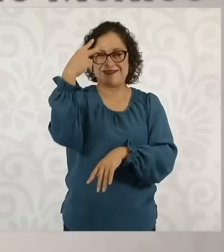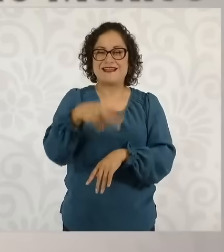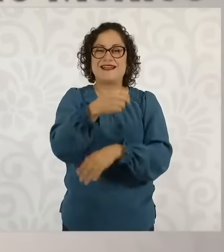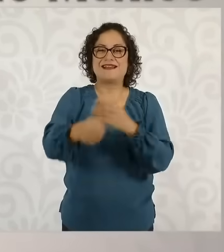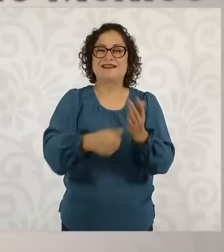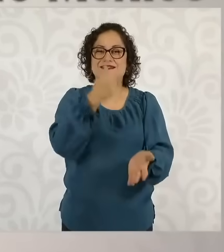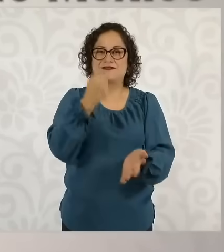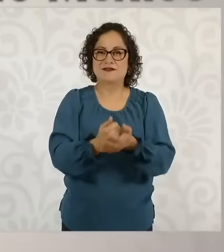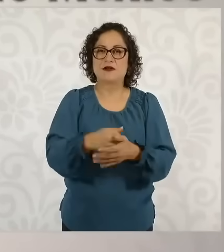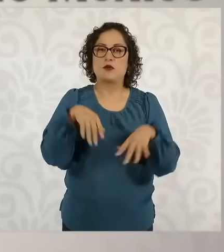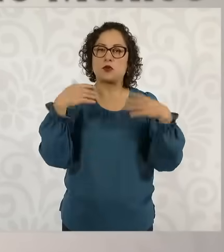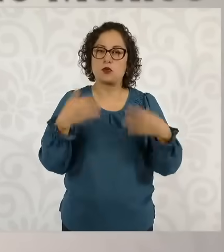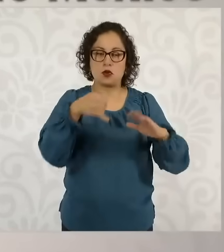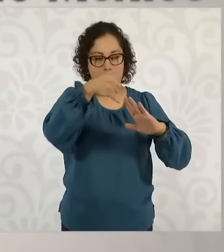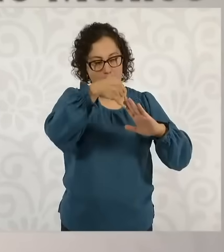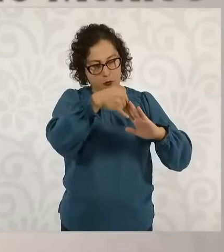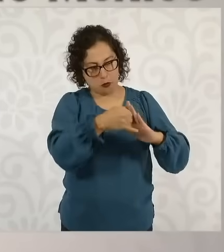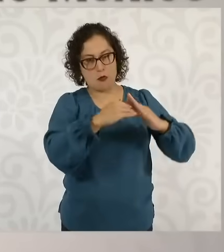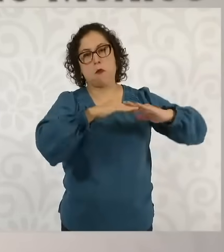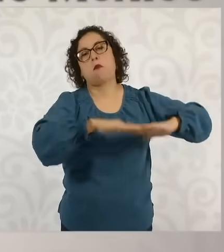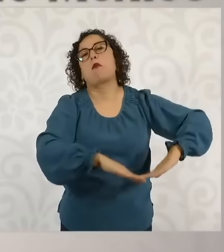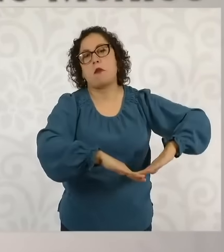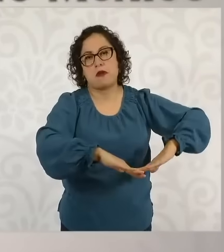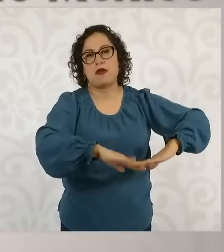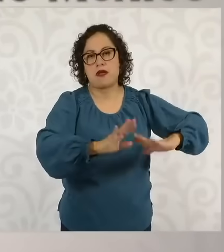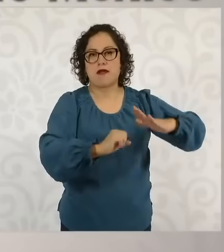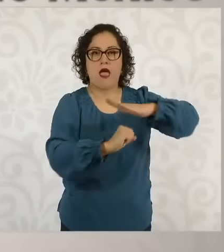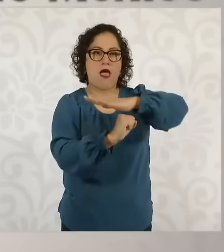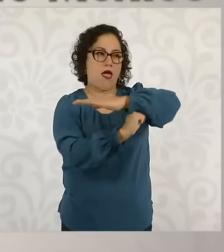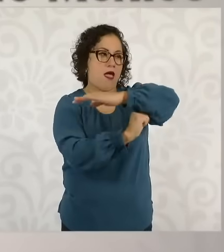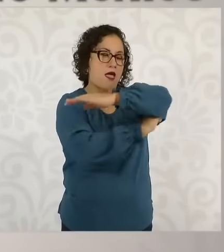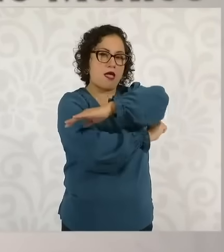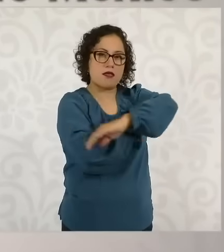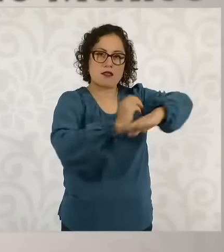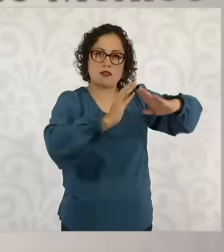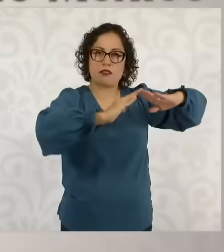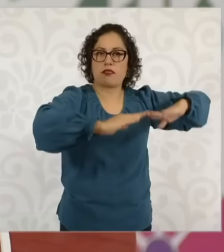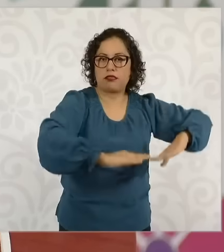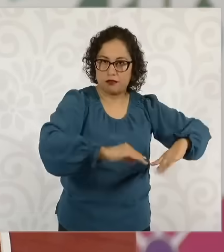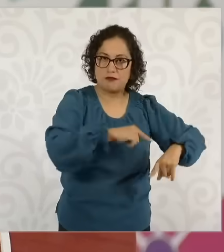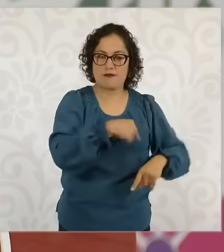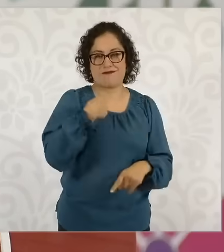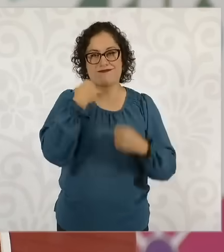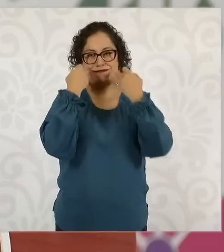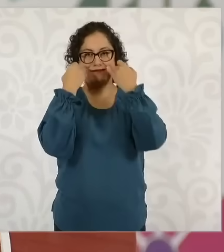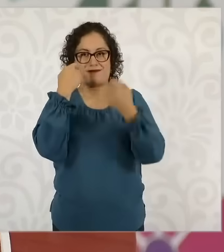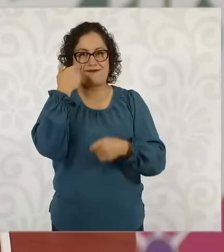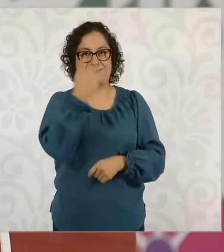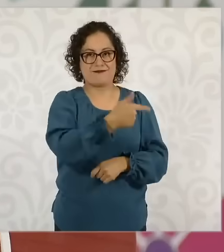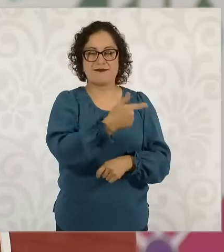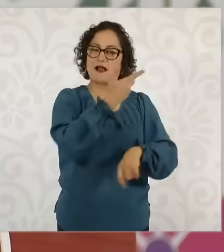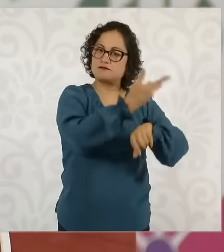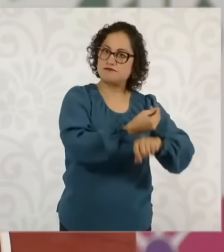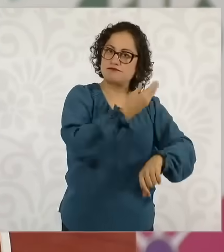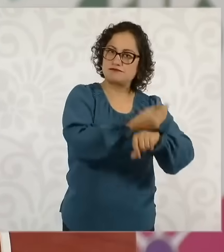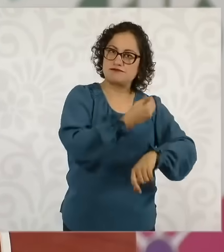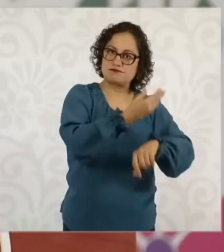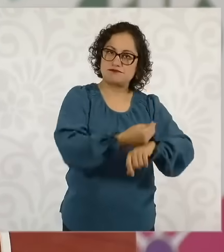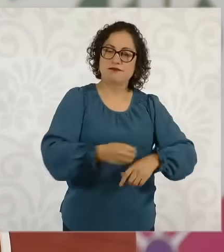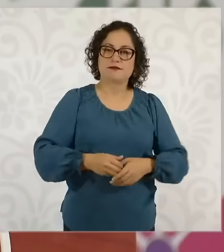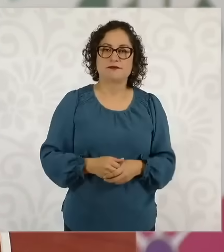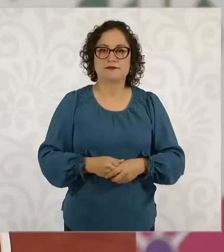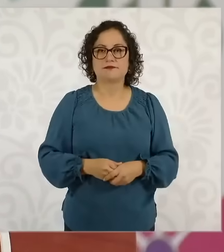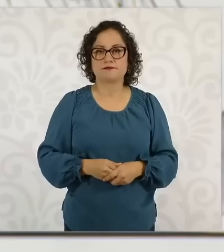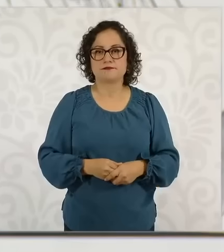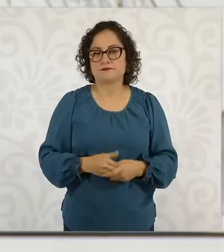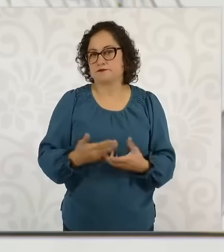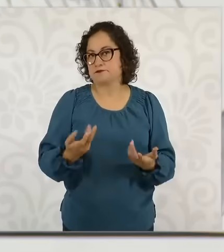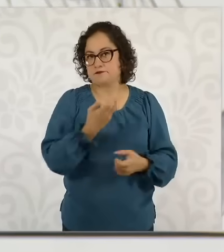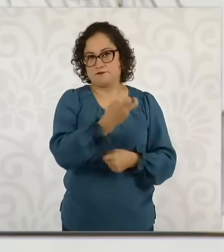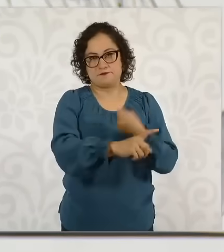y ya tenía problemas en las traves en el suelo eh de problemas de pues estructurales. Entonces